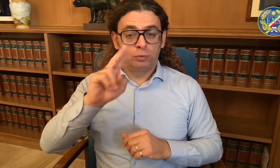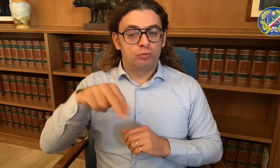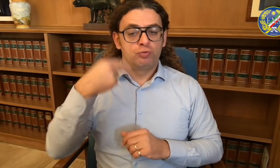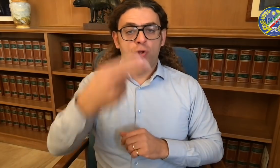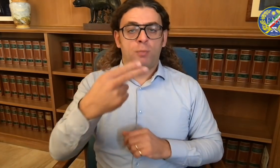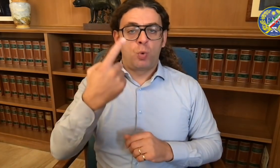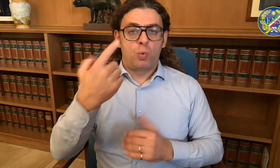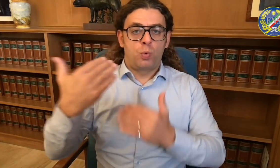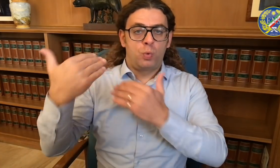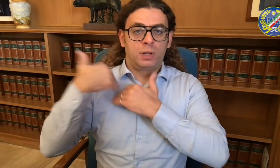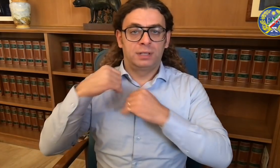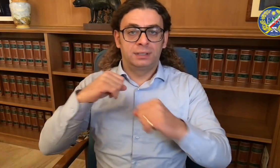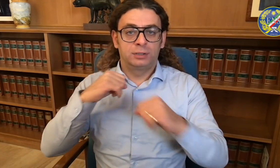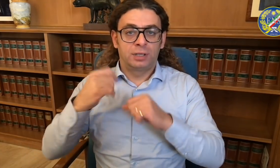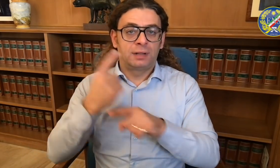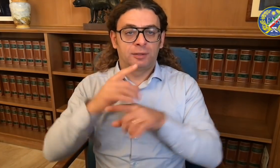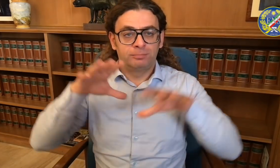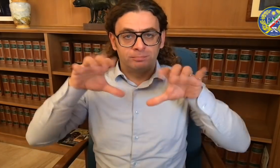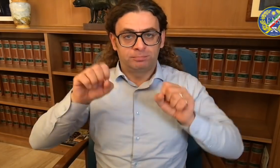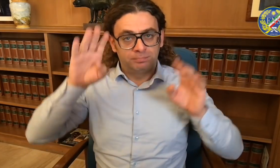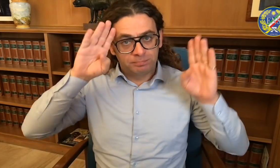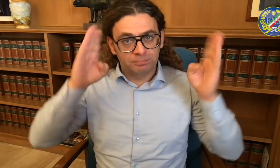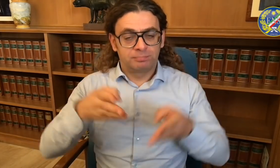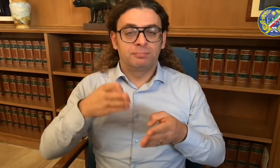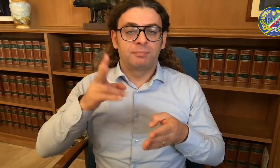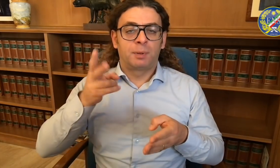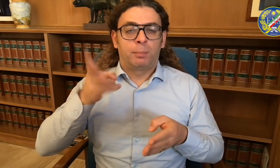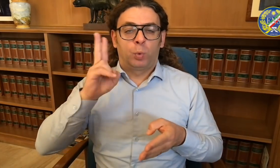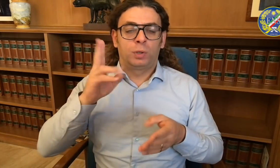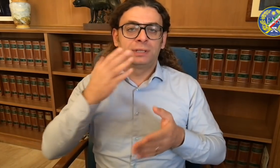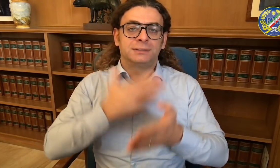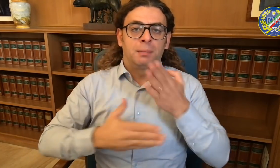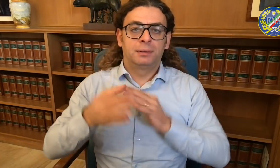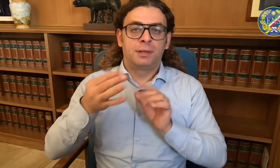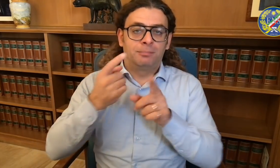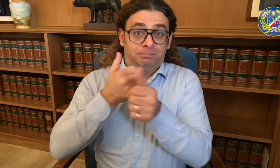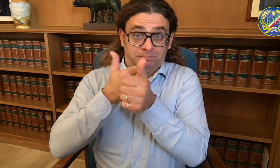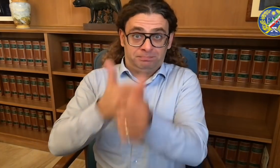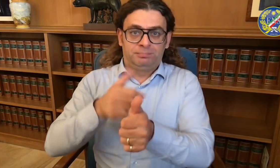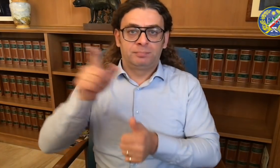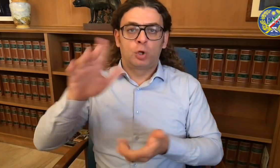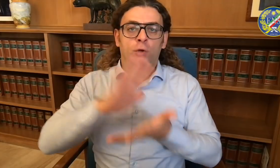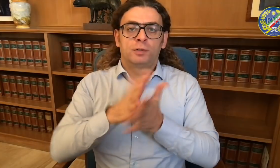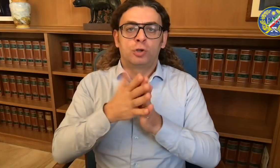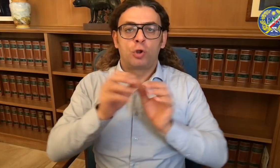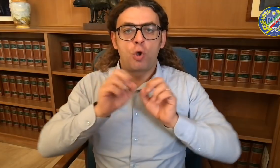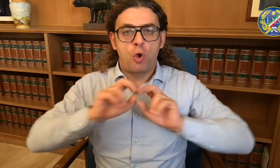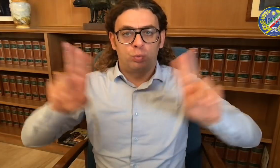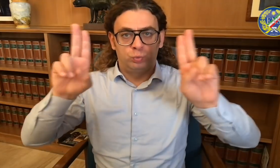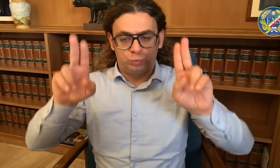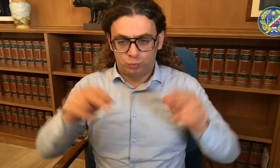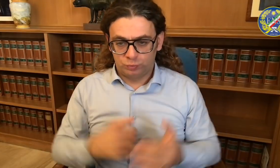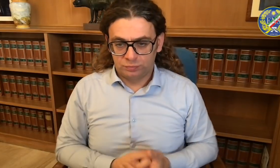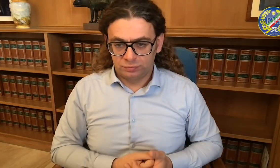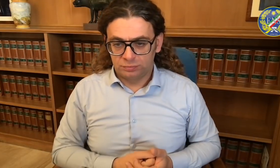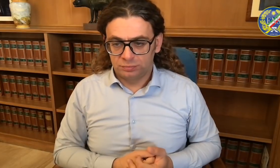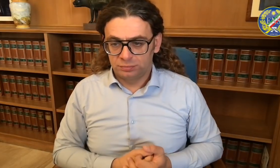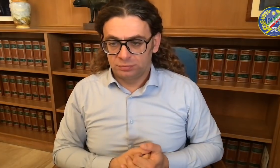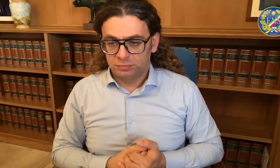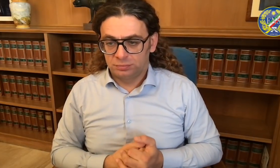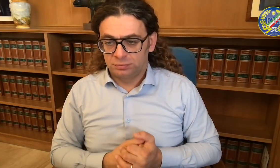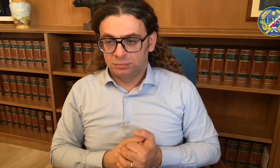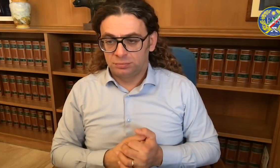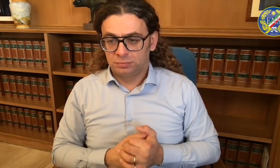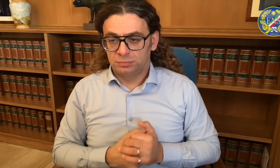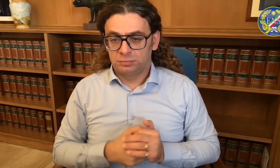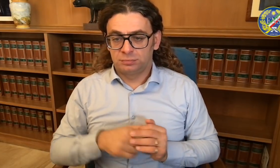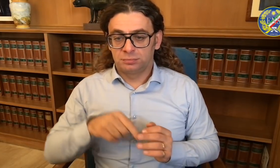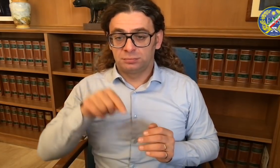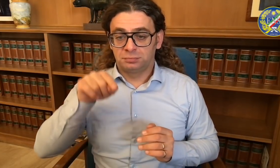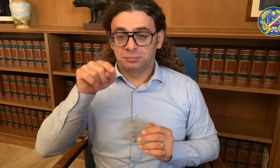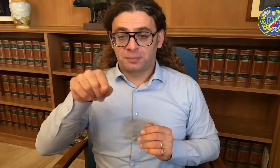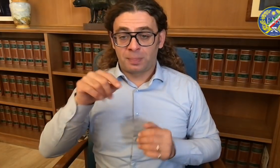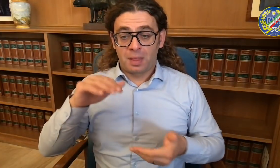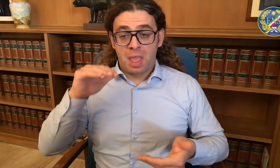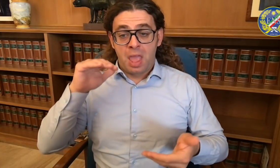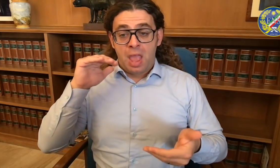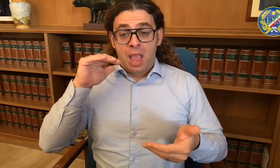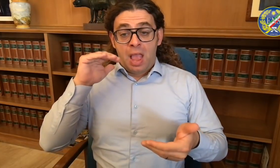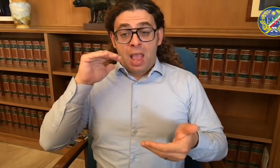Ciò significa che è prevista la nomina di un responsabile che si concentri sui temi della disabilità nel rispetto della Convenzione ONU e che sia garantita la